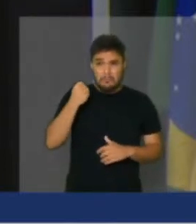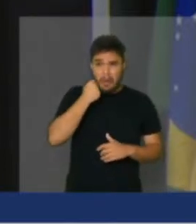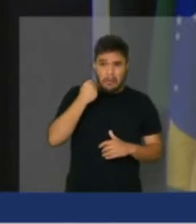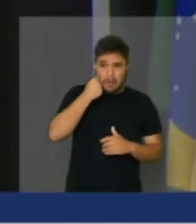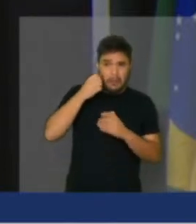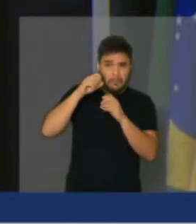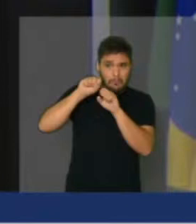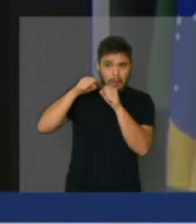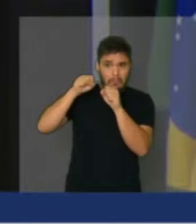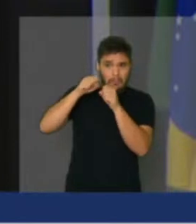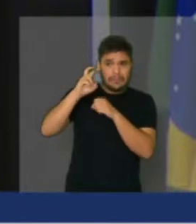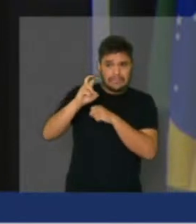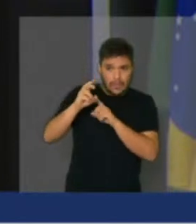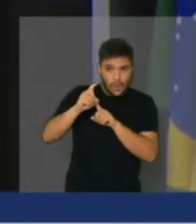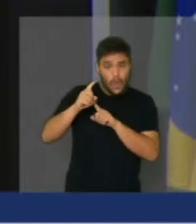FRATURA NA MINHA COLUNA...